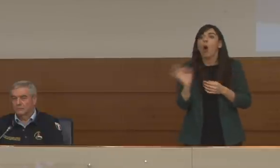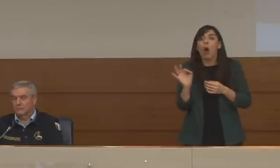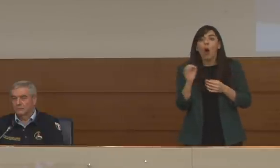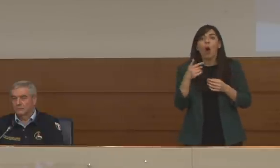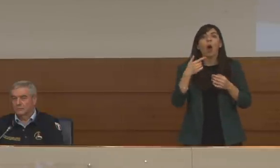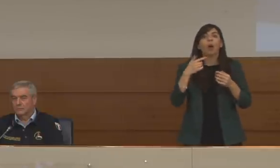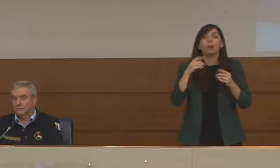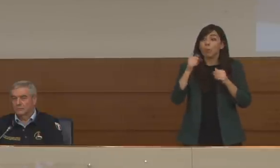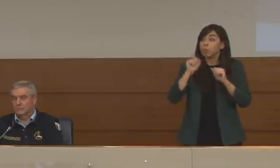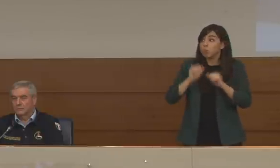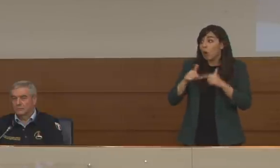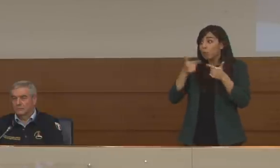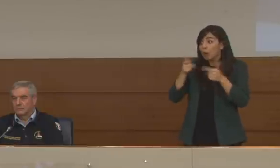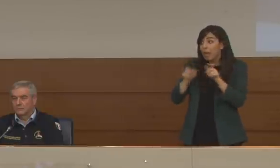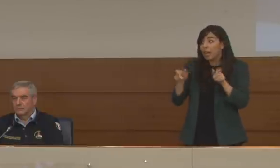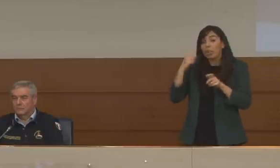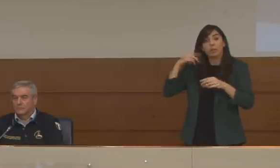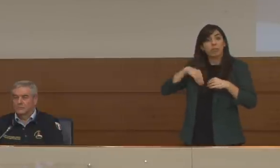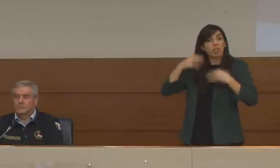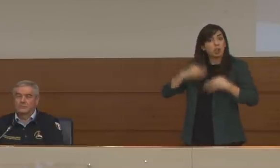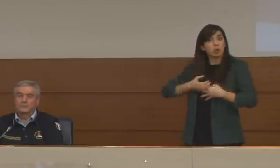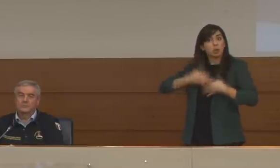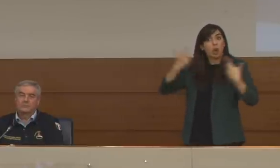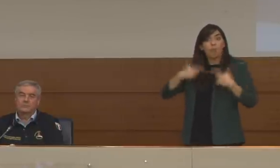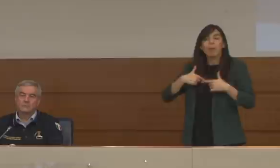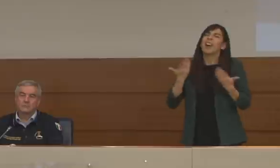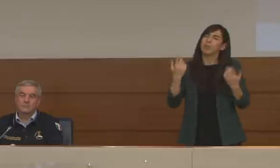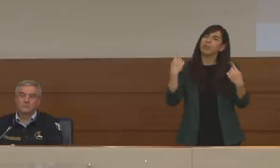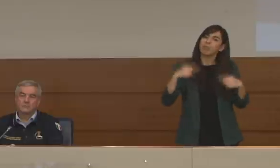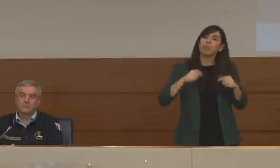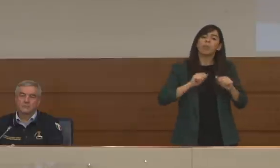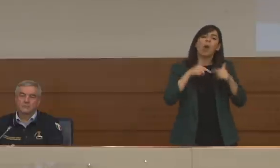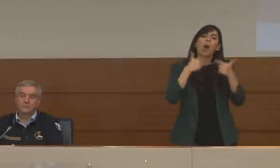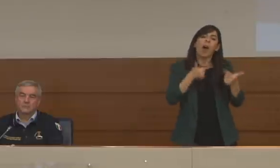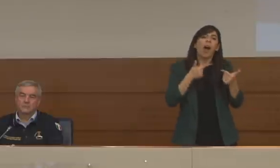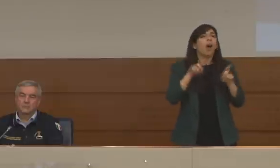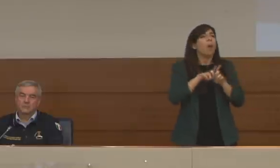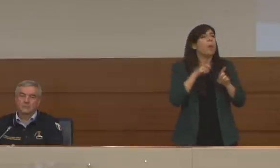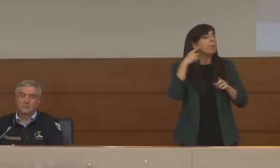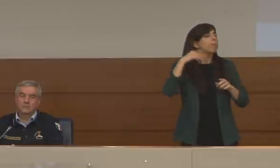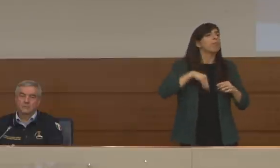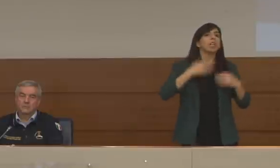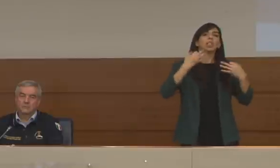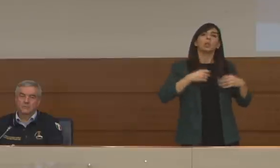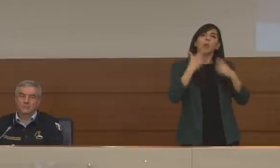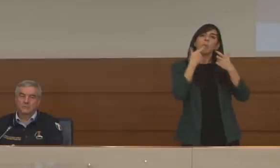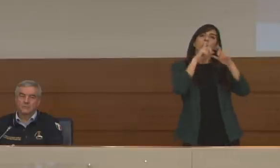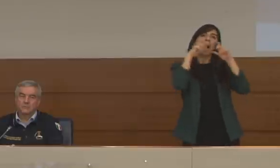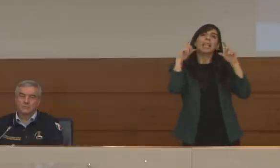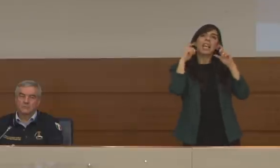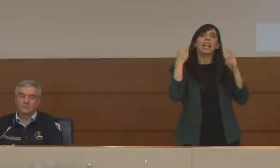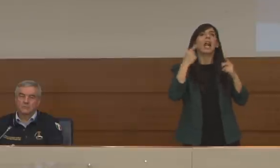Esatto. Può indurre un falso senso di sicurezza. Non è una corazza che ci protegge da tutto. Per gli operatori